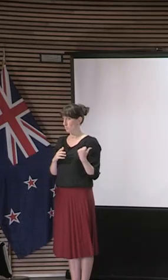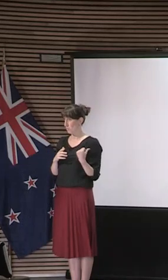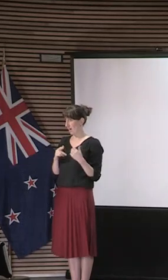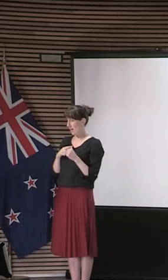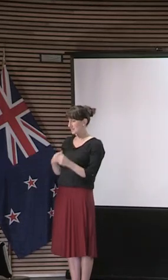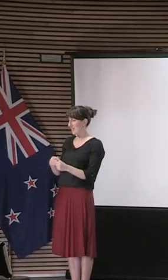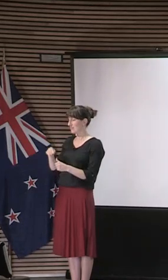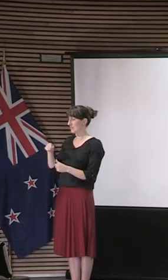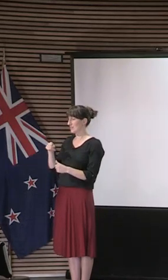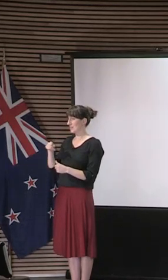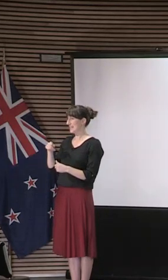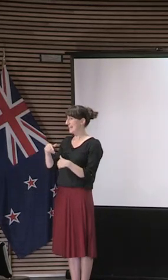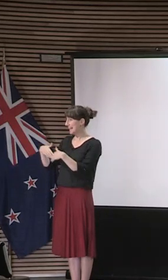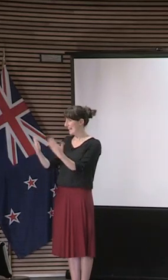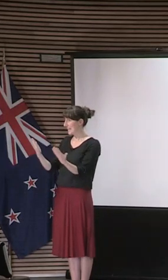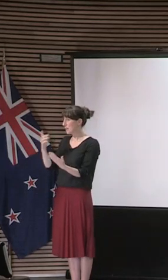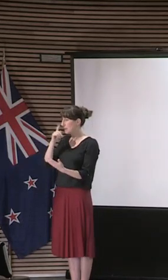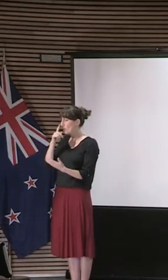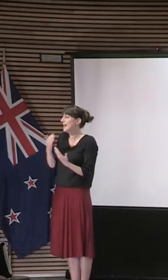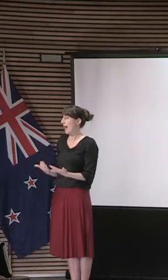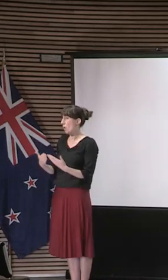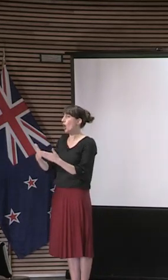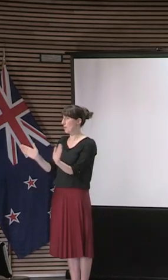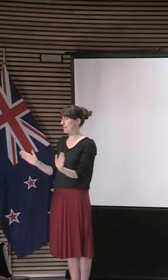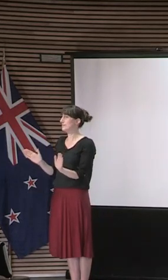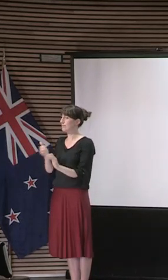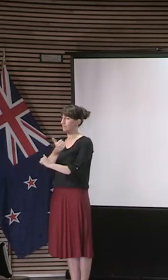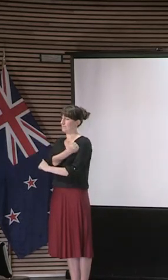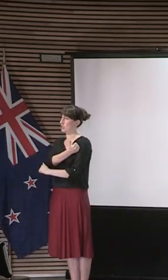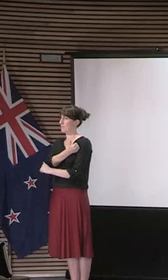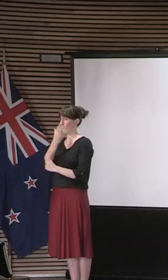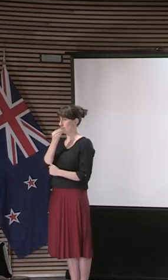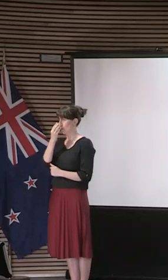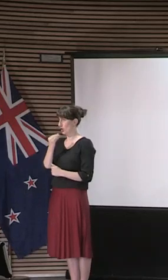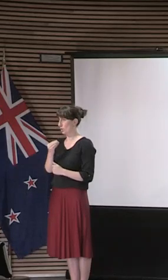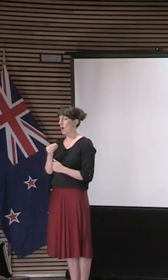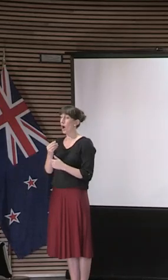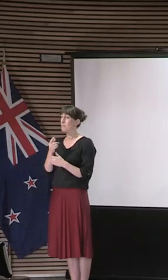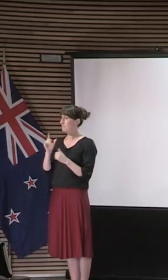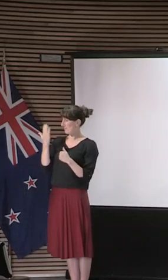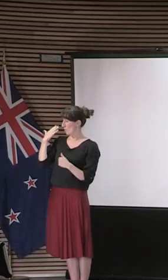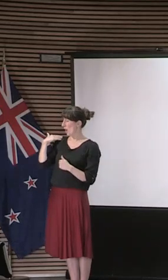te kaiako hei kaupapa maamaa mo te hunga hapai rehu. Ko tena i roto i te paipa? DR ASHLEY